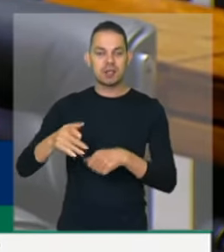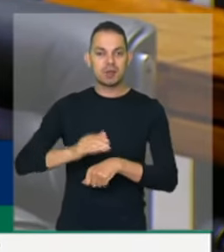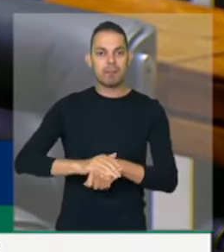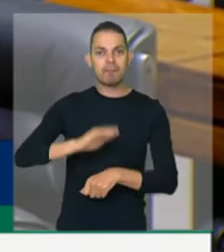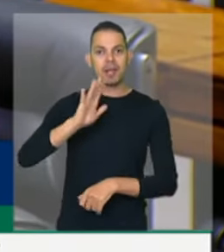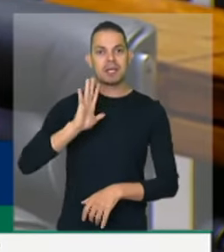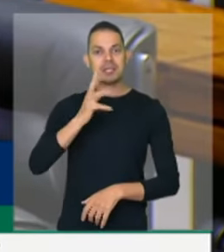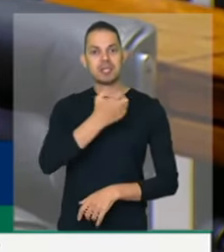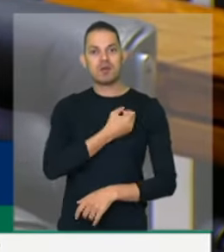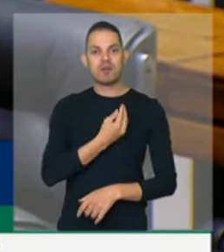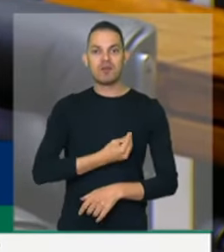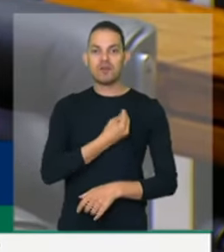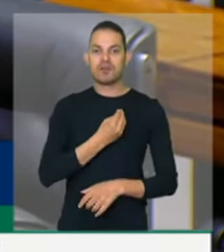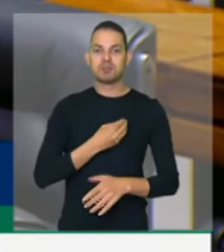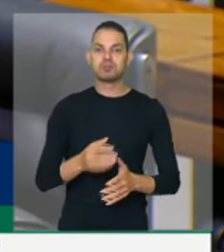NOSSO PAÍS PORTANTO É NÃO